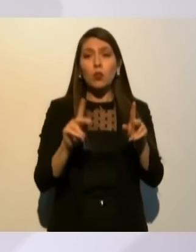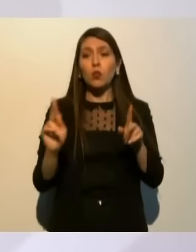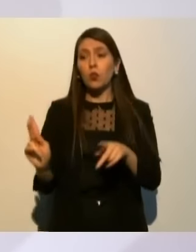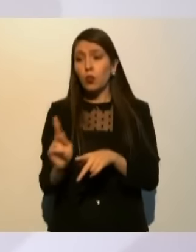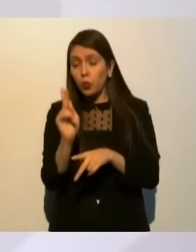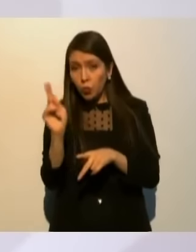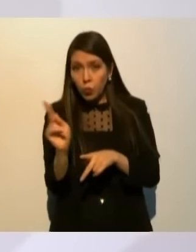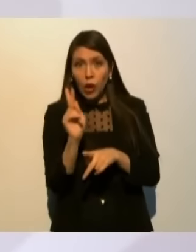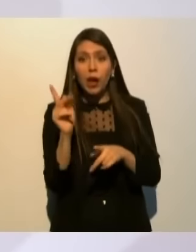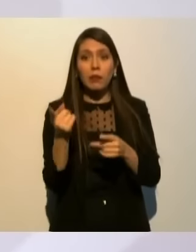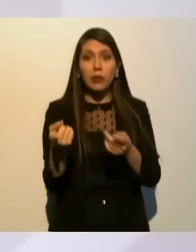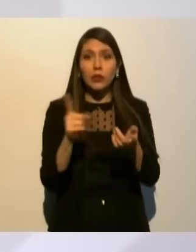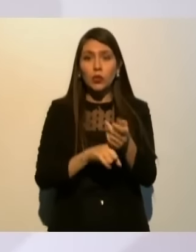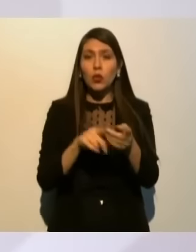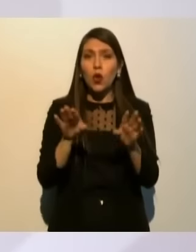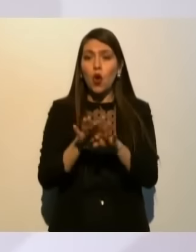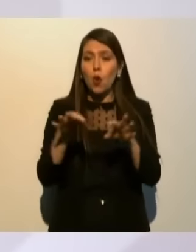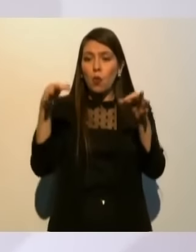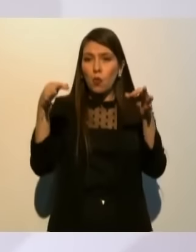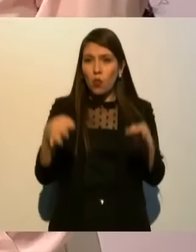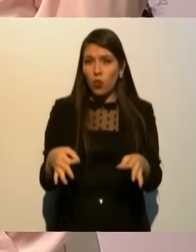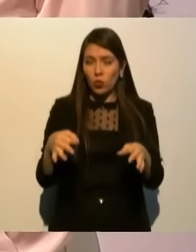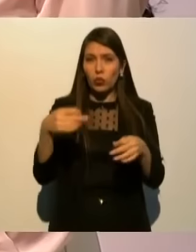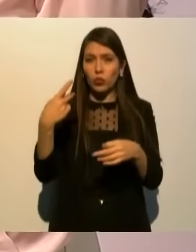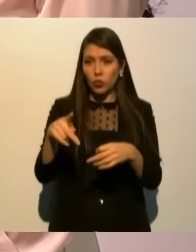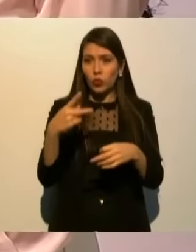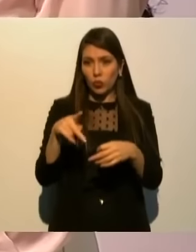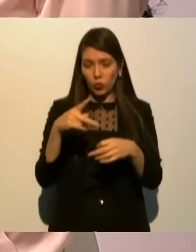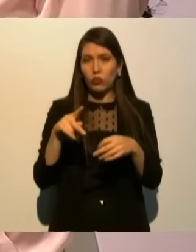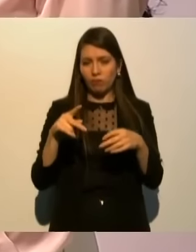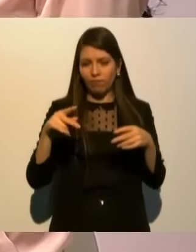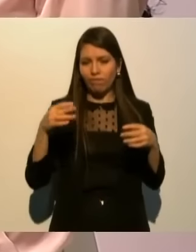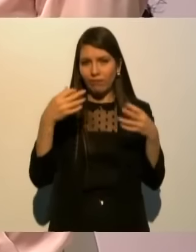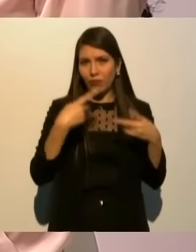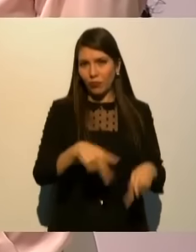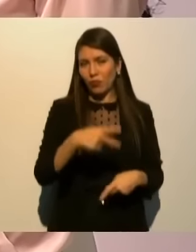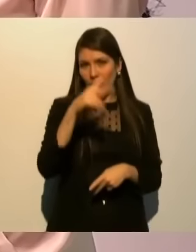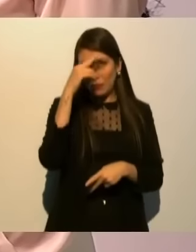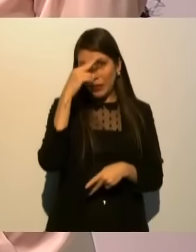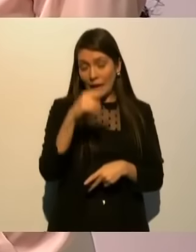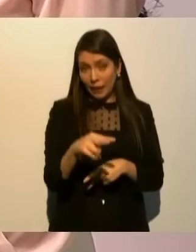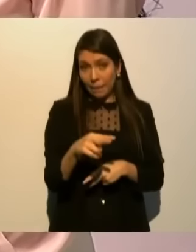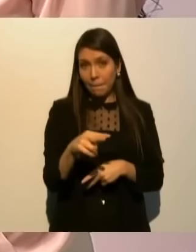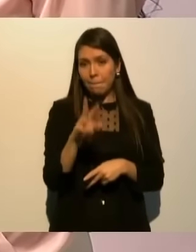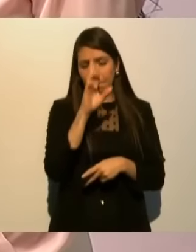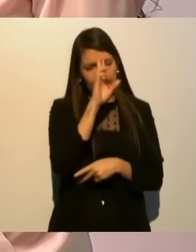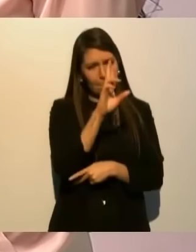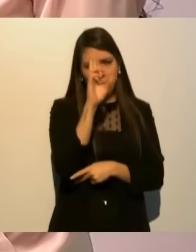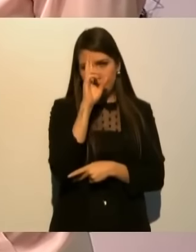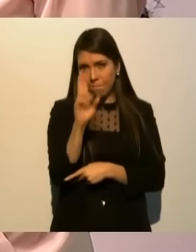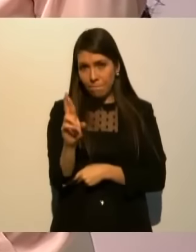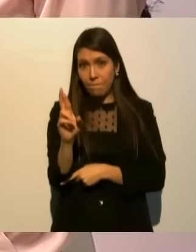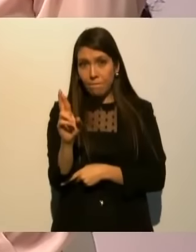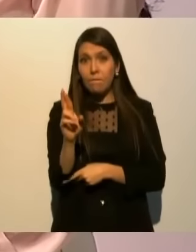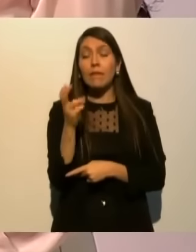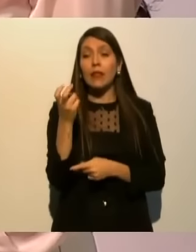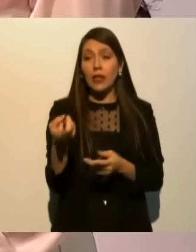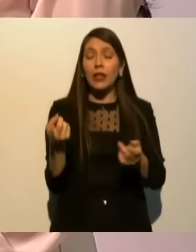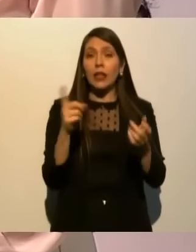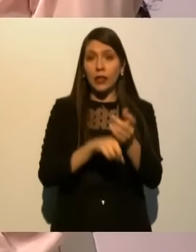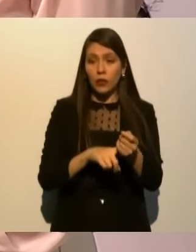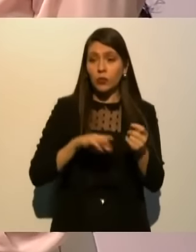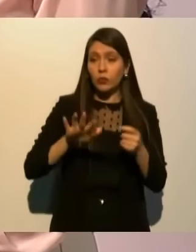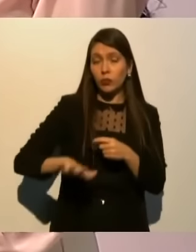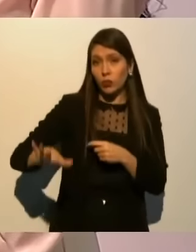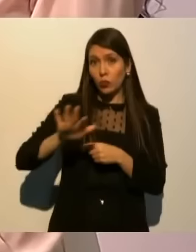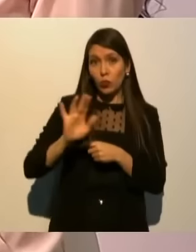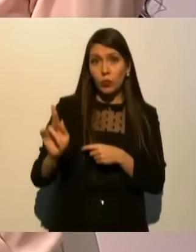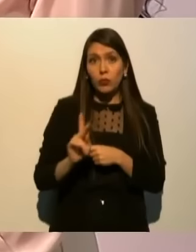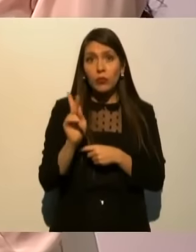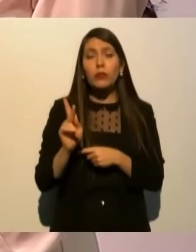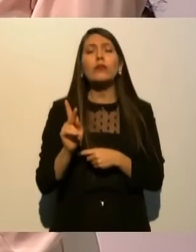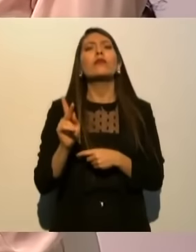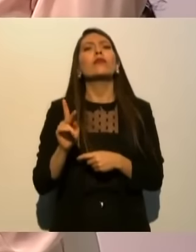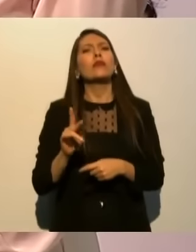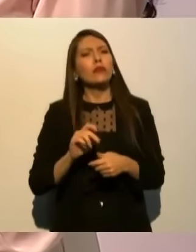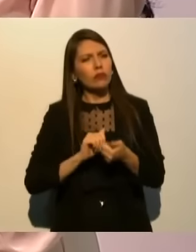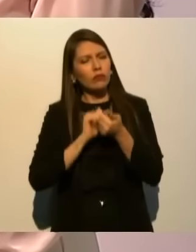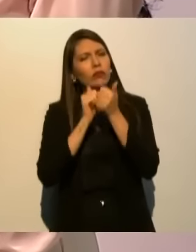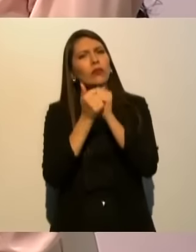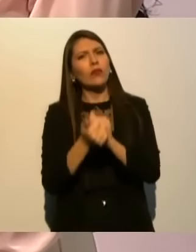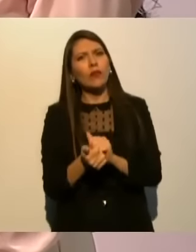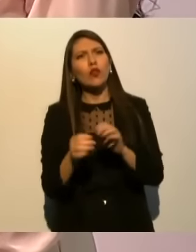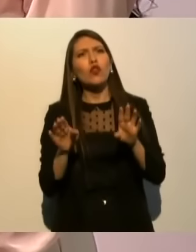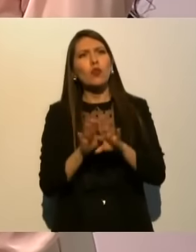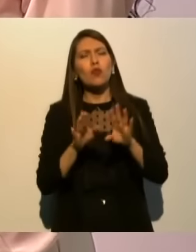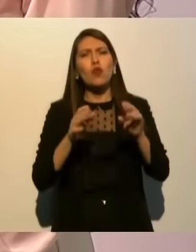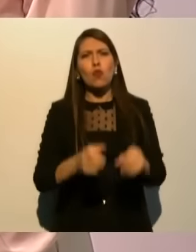origen como nación ellos con base en su autonomía fortalecerán su bienestar sin embargo todos